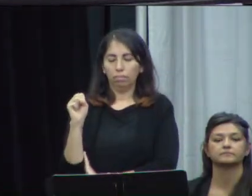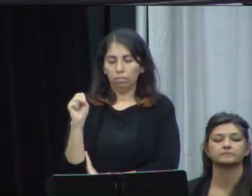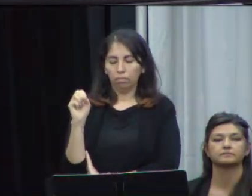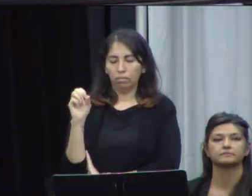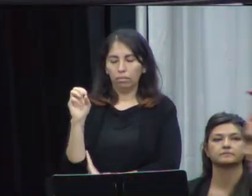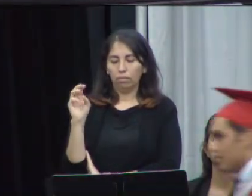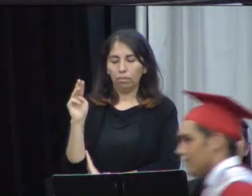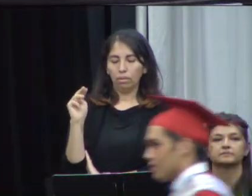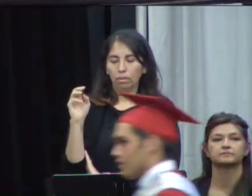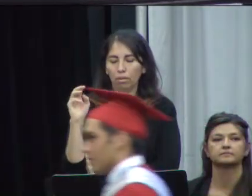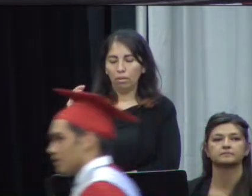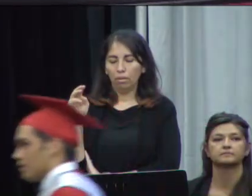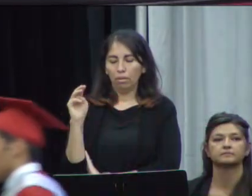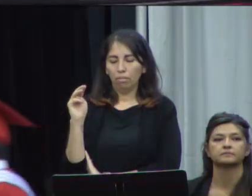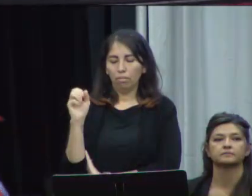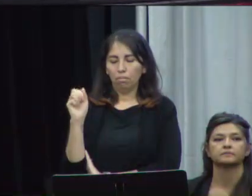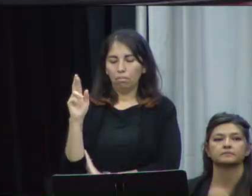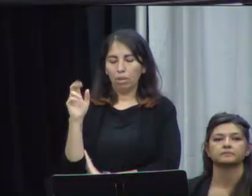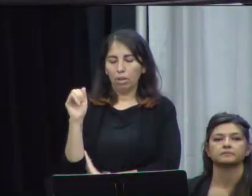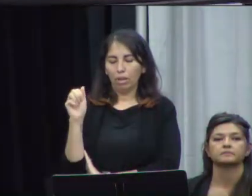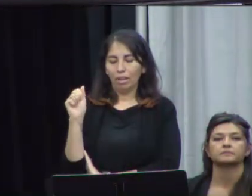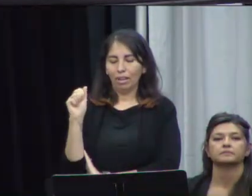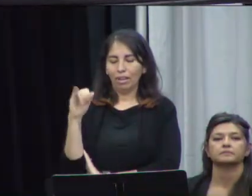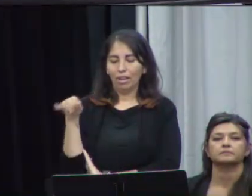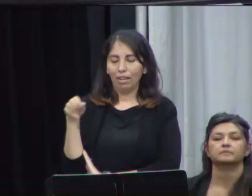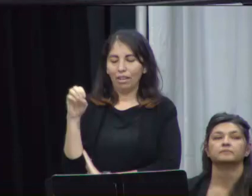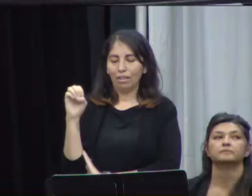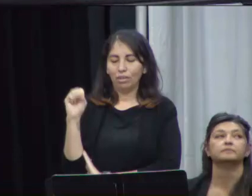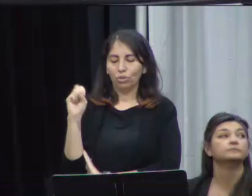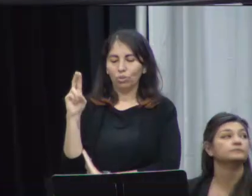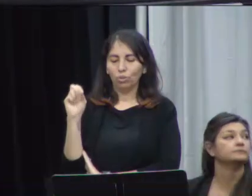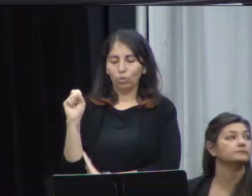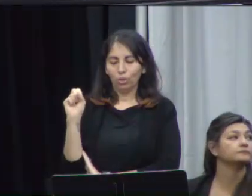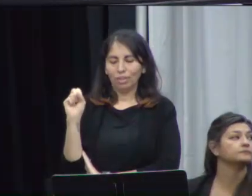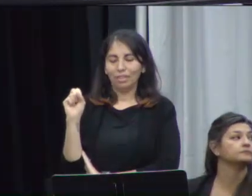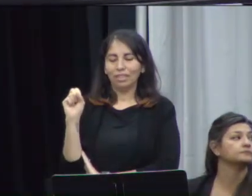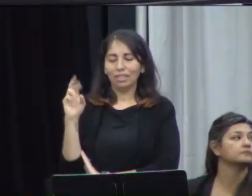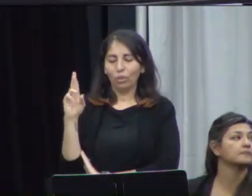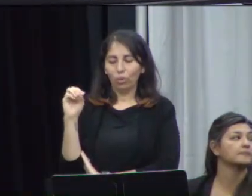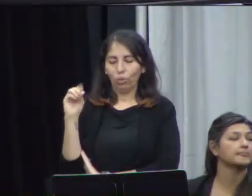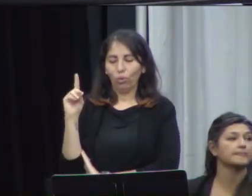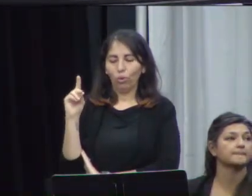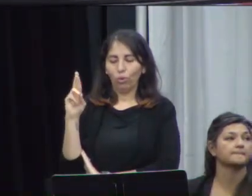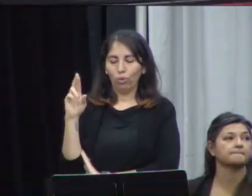(audience applauds) Maria Jesus Rodriguez.